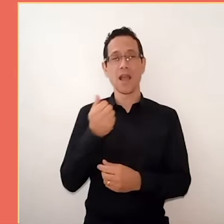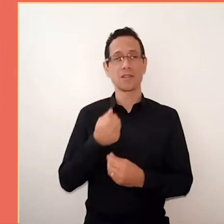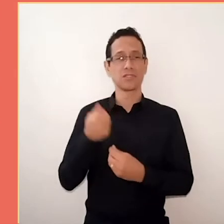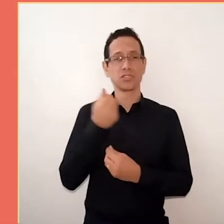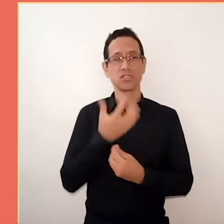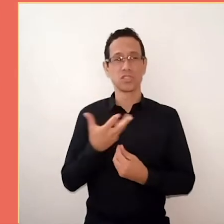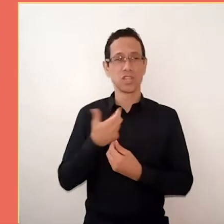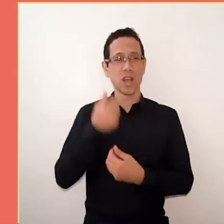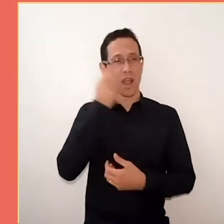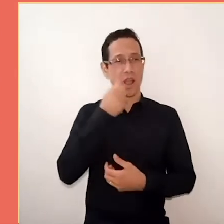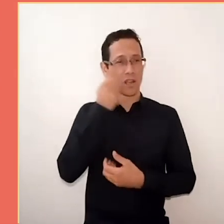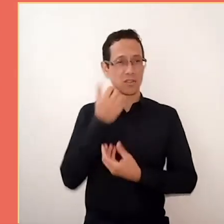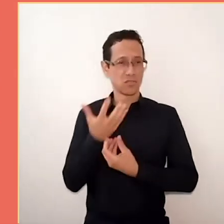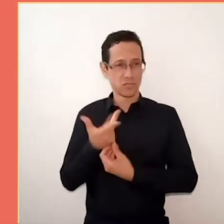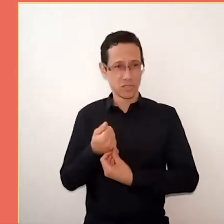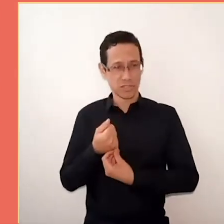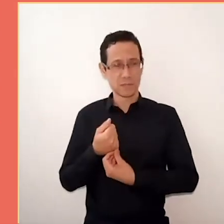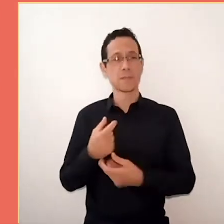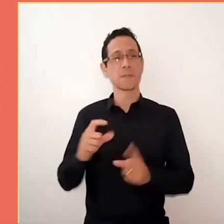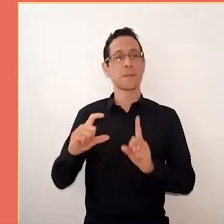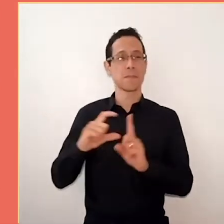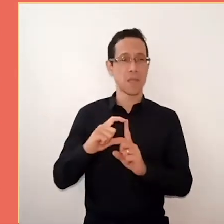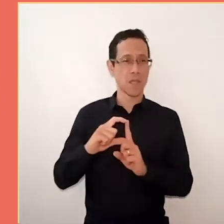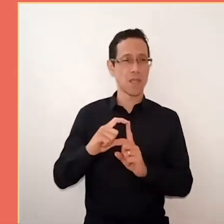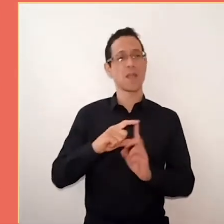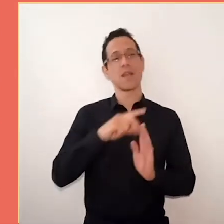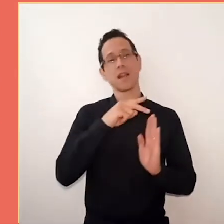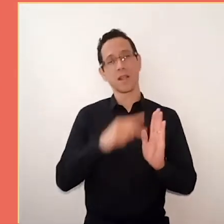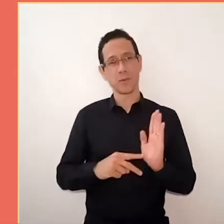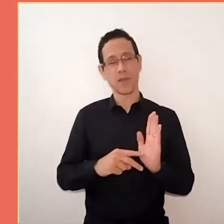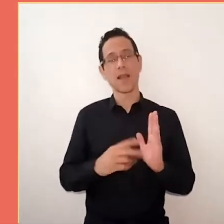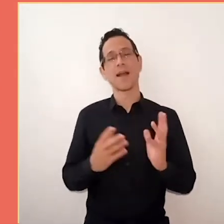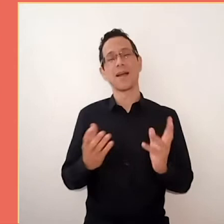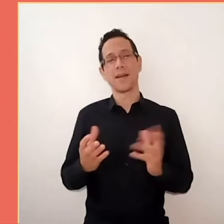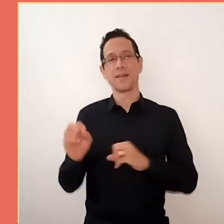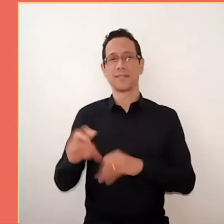ou seja, tem uma clara referência de que essa educação precisa passar pela arte